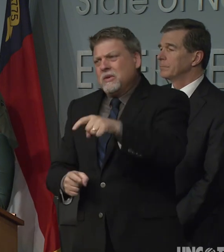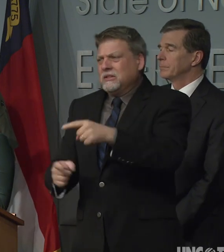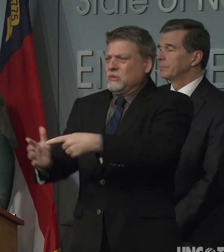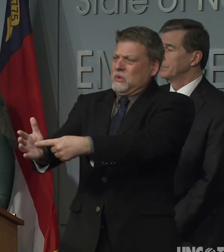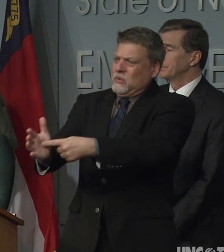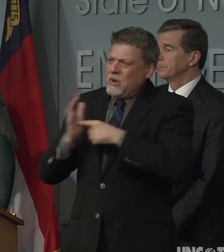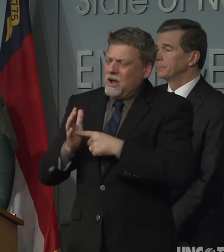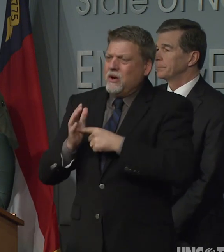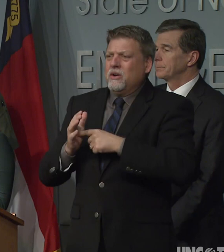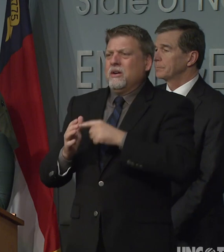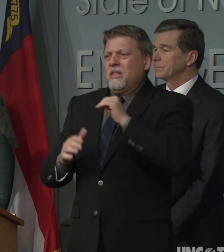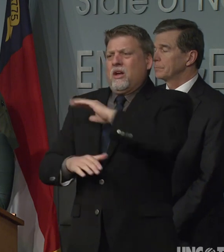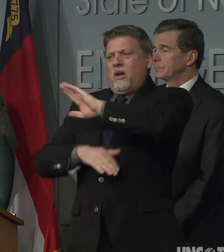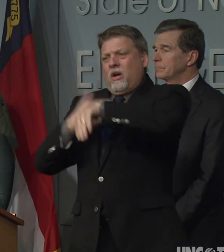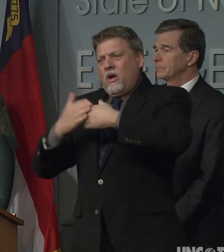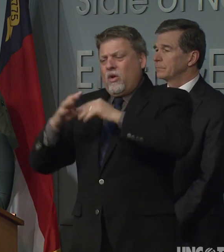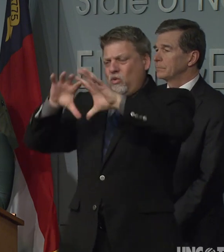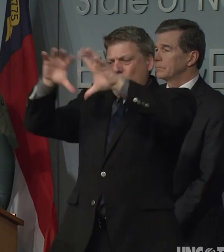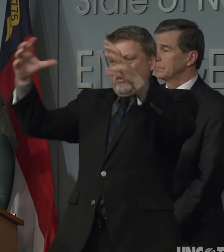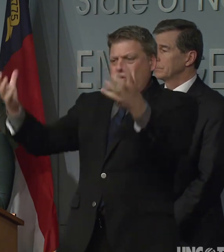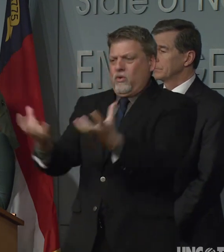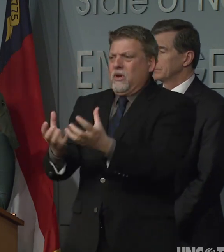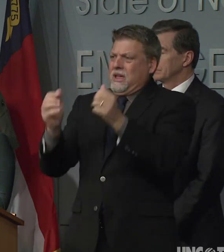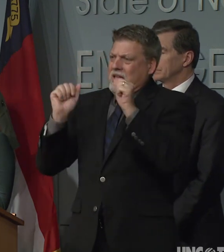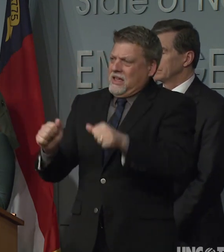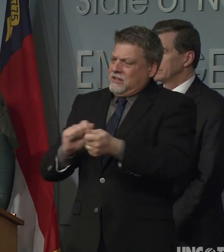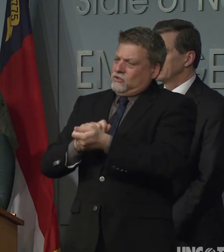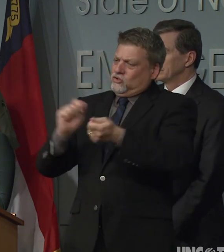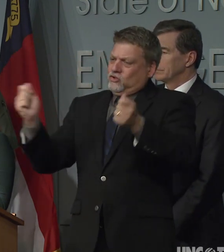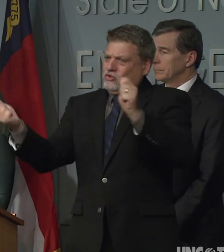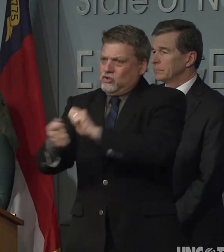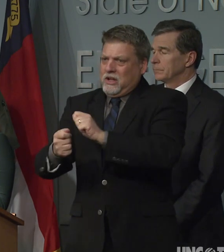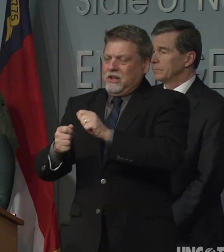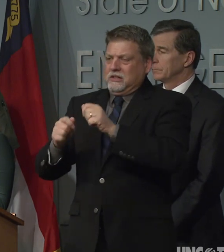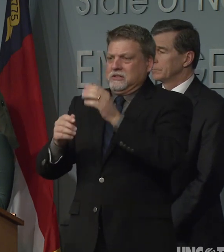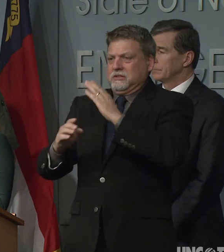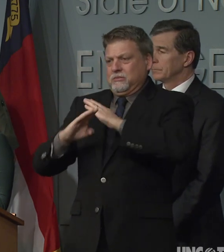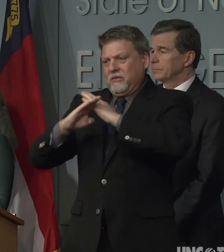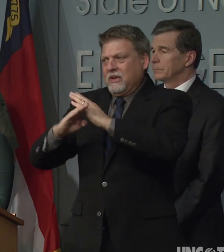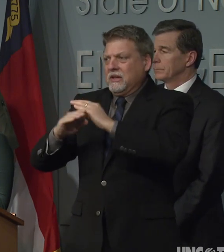los países todavía pueden cambiar el curso de esta pandemia. Estoy orgullosa que nuestro gobernador se está